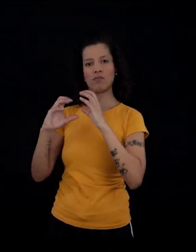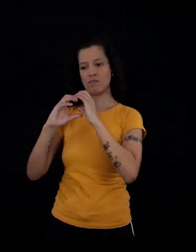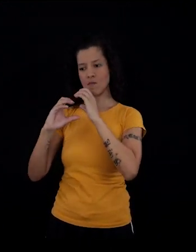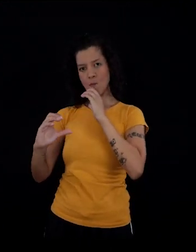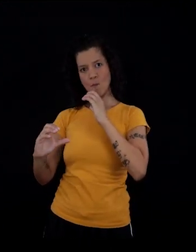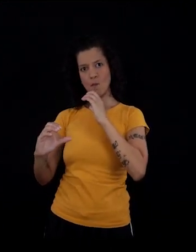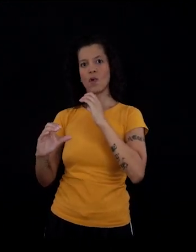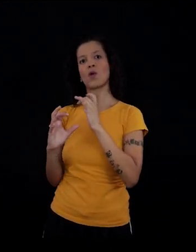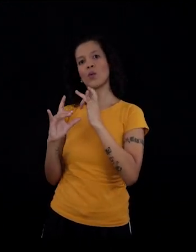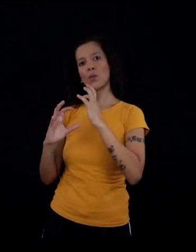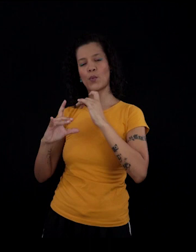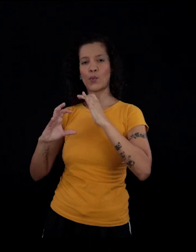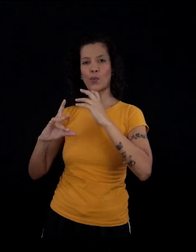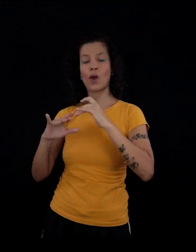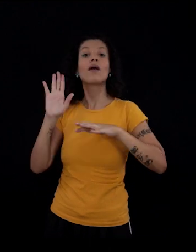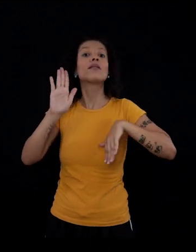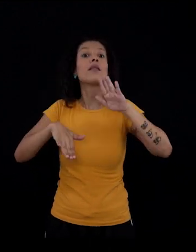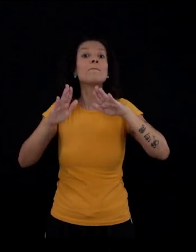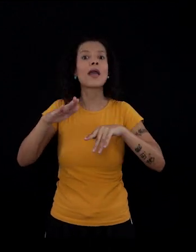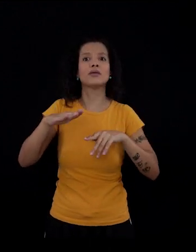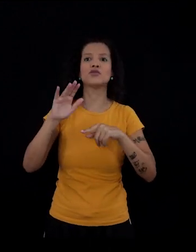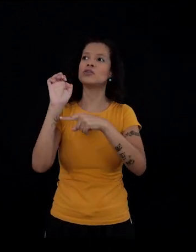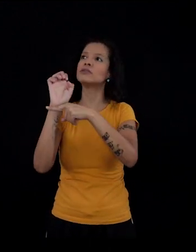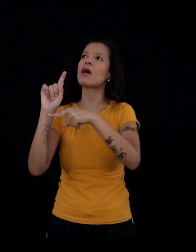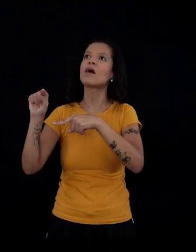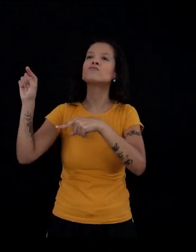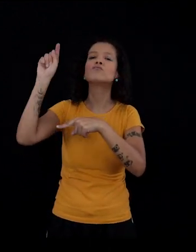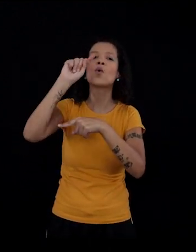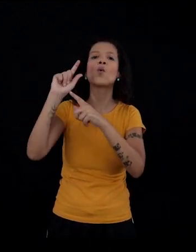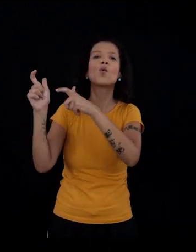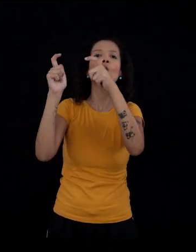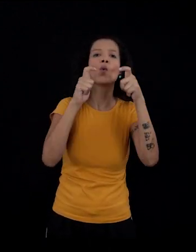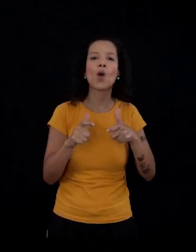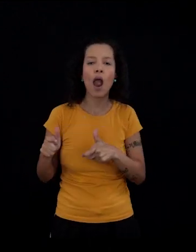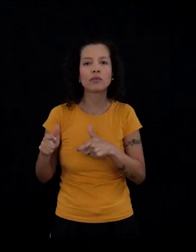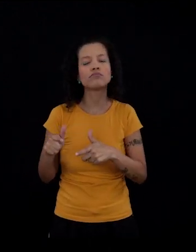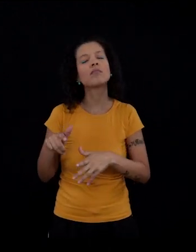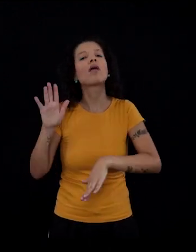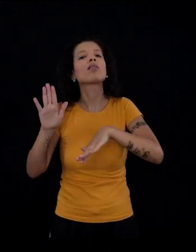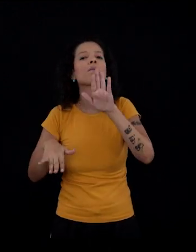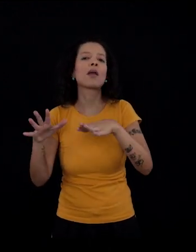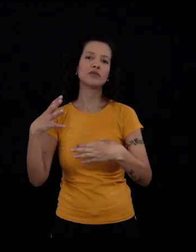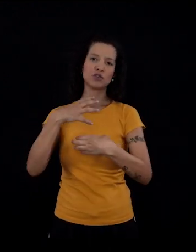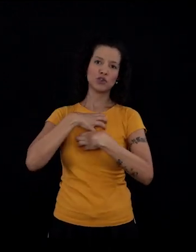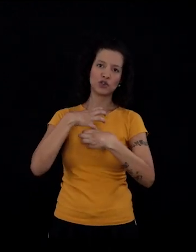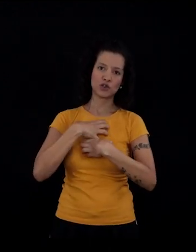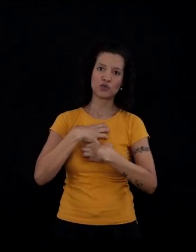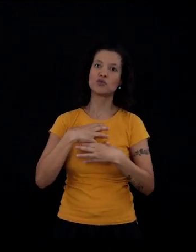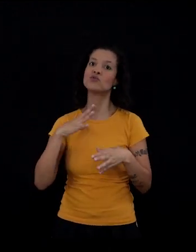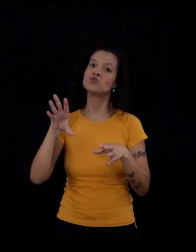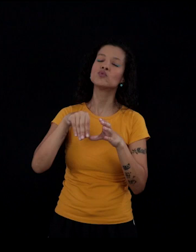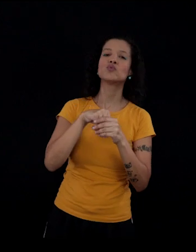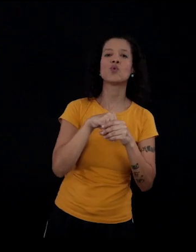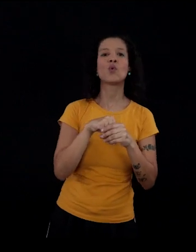Então dependendo de cada lugar do estado que você for tem uma forma diferente de introduzir.